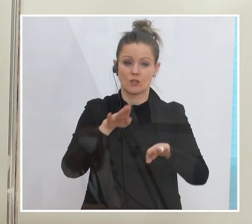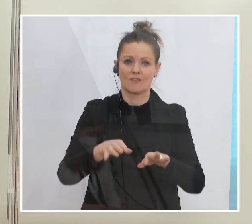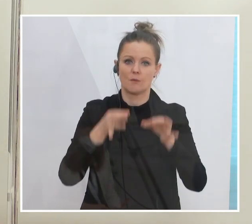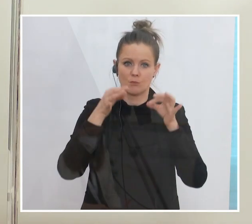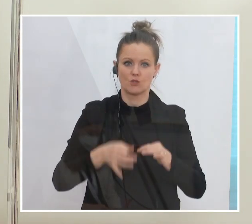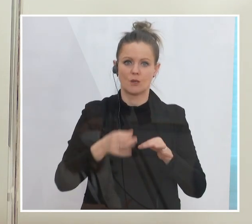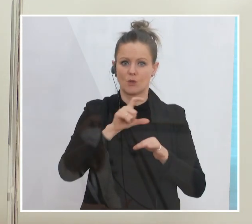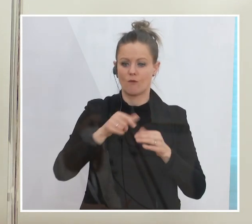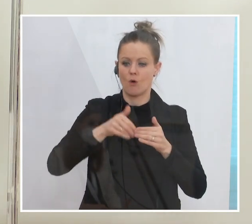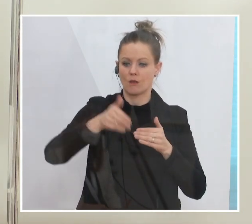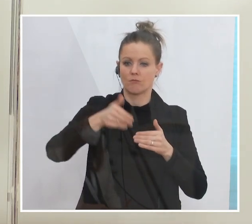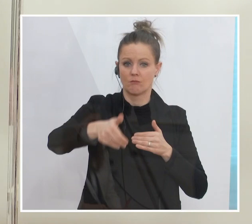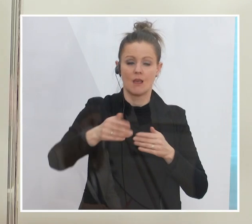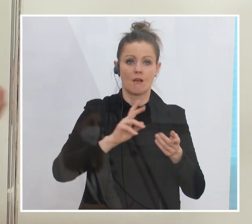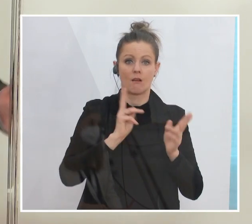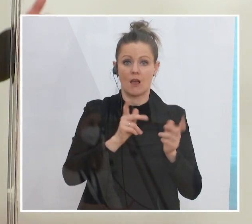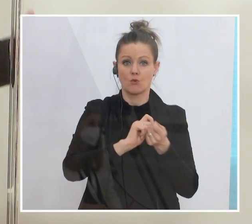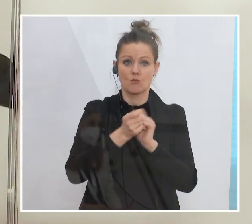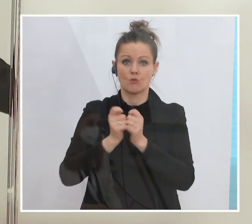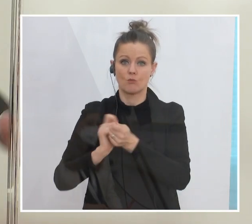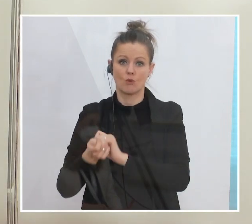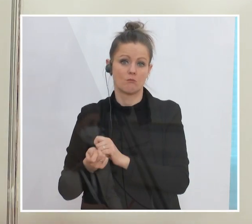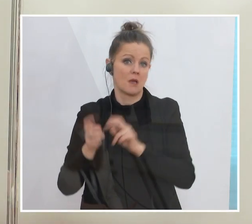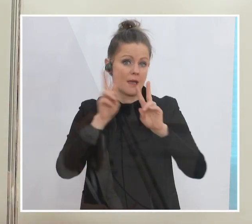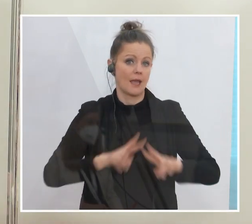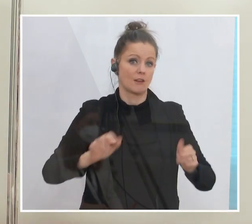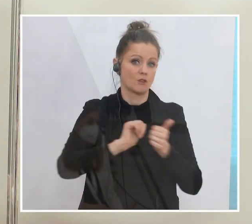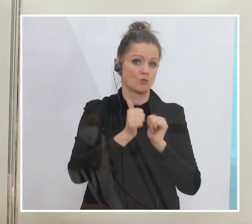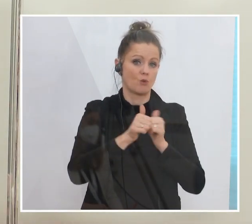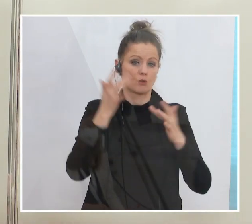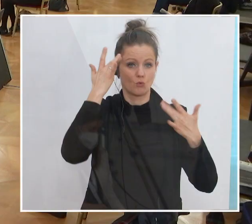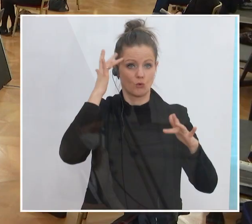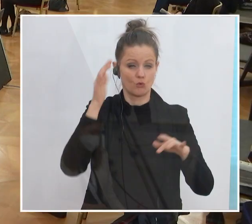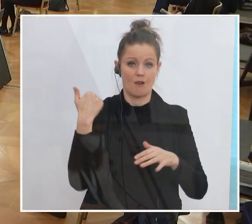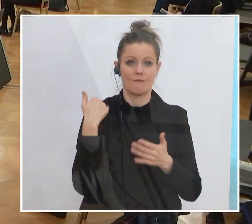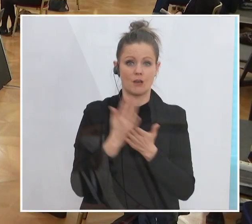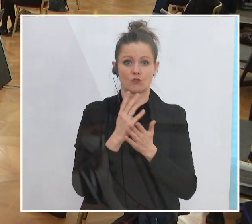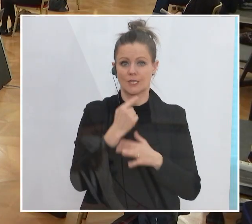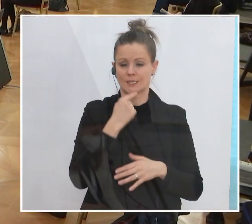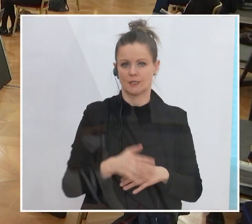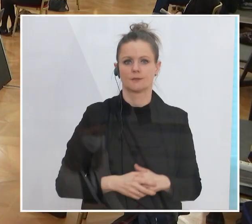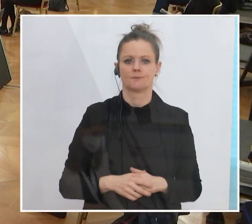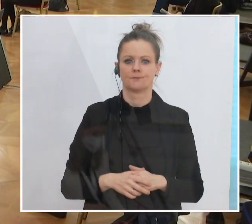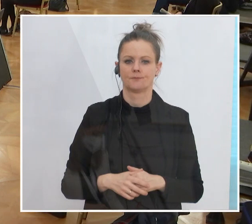auch das wieder verändert. Das ist ja ähnlich wie bei Sport und Kultur, wie vorher beschrieben. Danke, von der Presse, die Frau Wenzel, bitte.